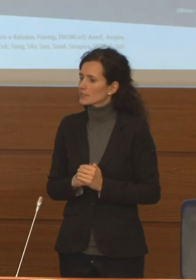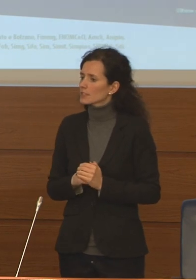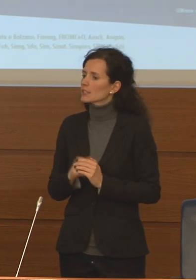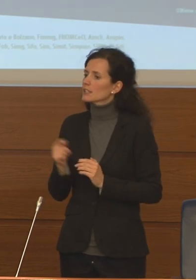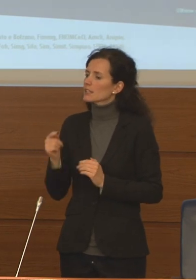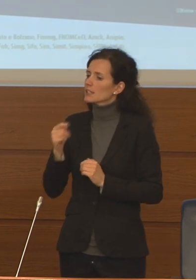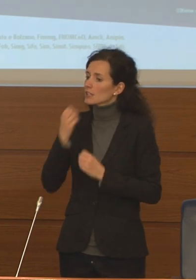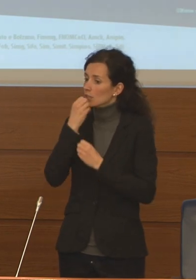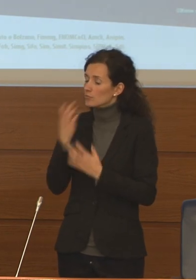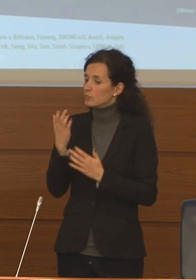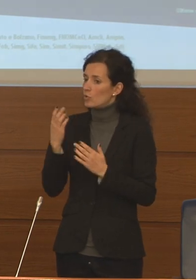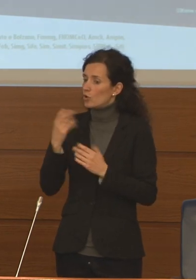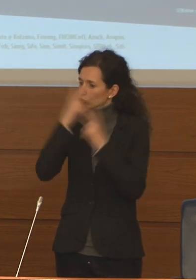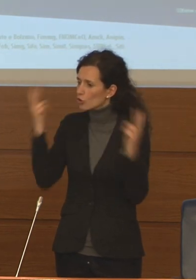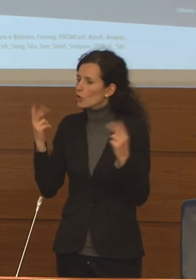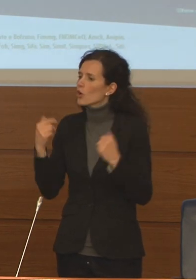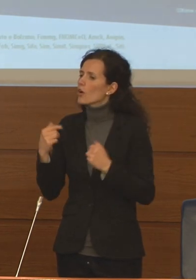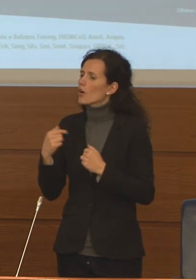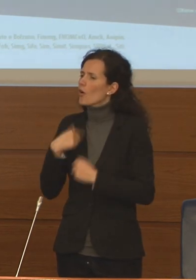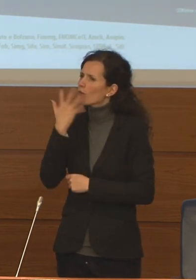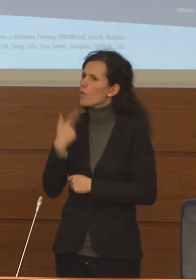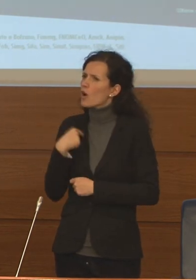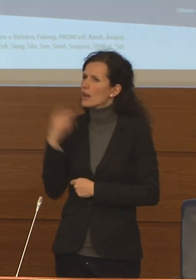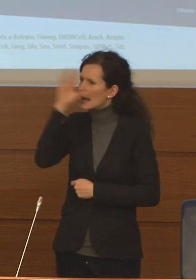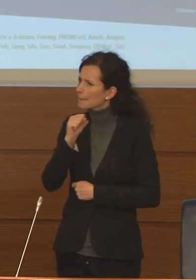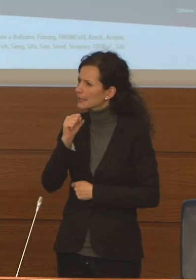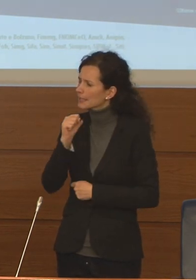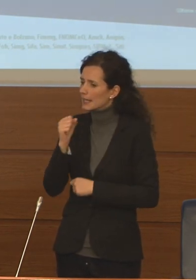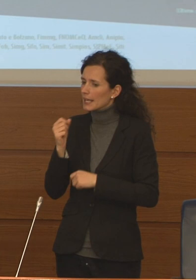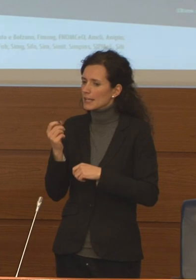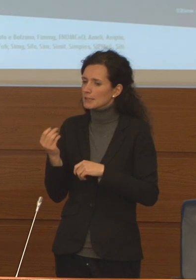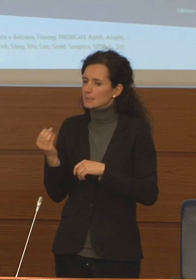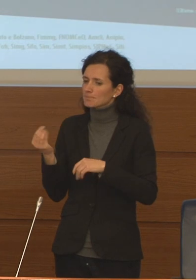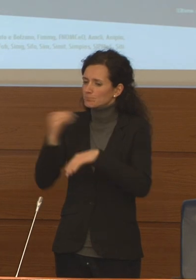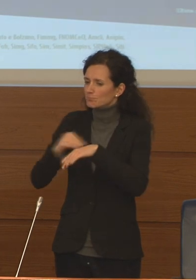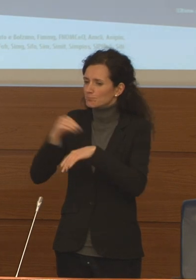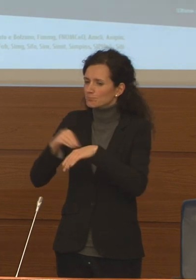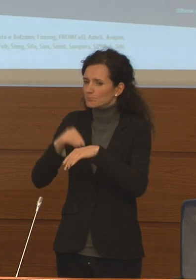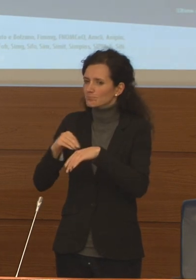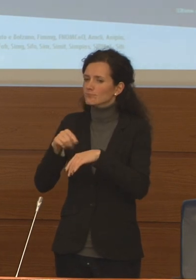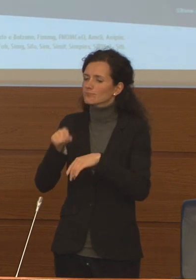volevo capire sull'approvvigionamento delle mascherine, si è letto sulla stampa